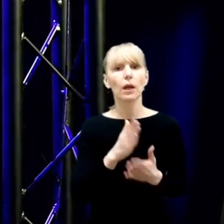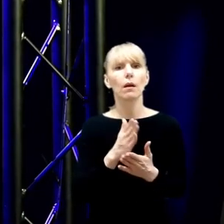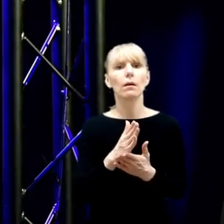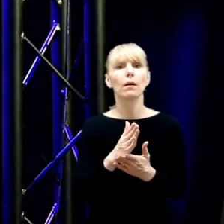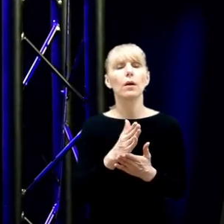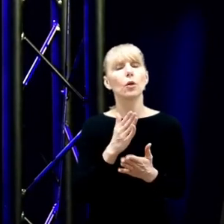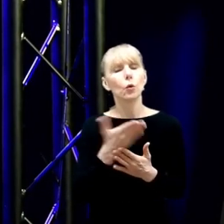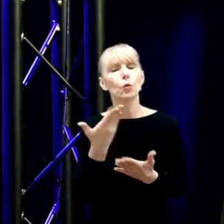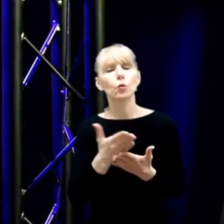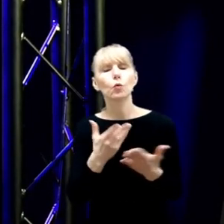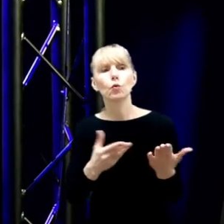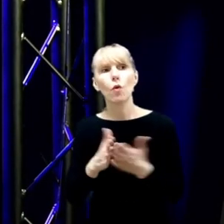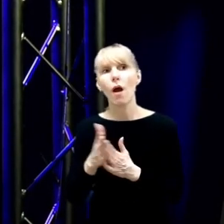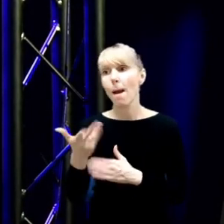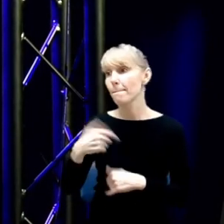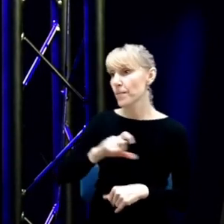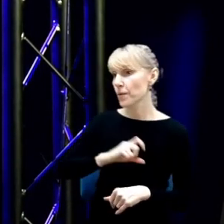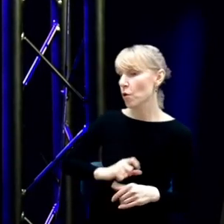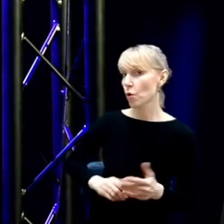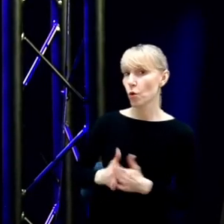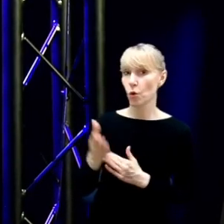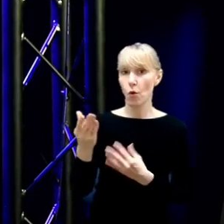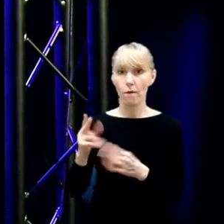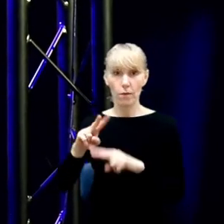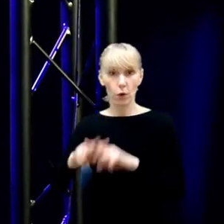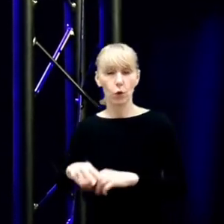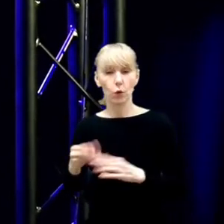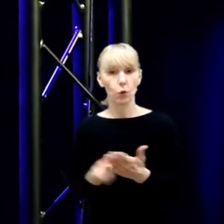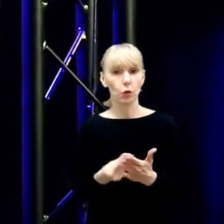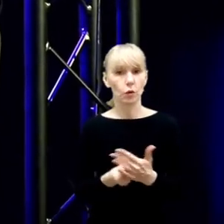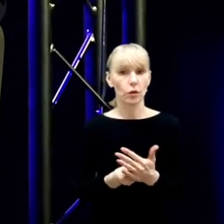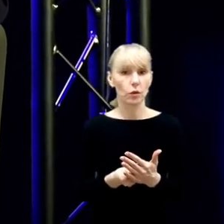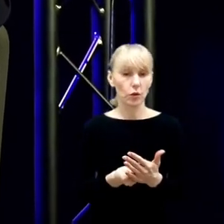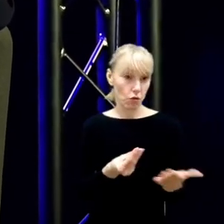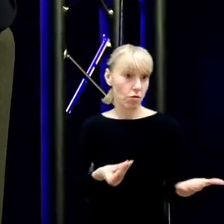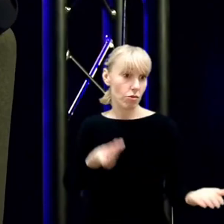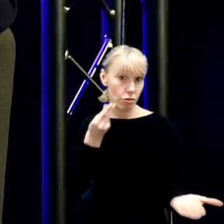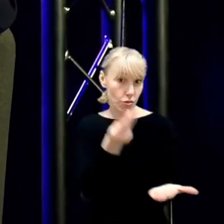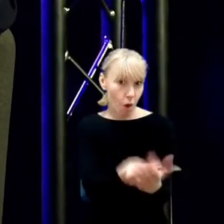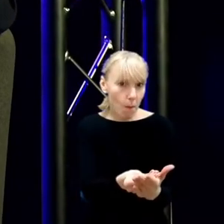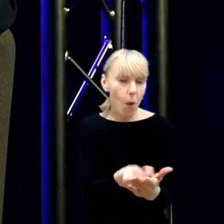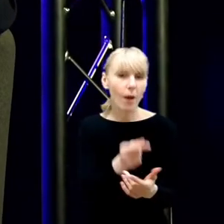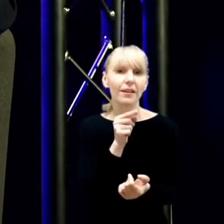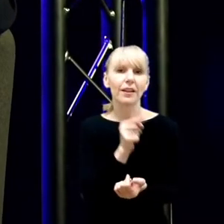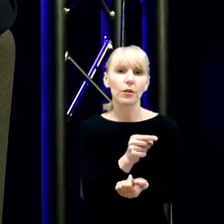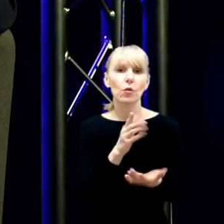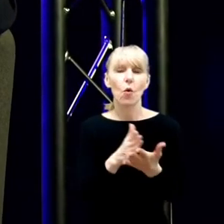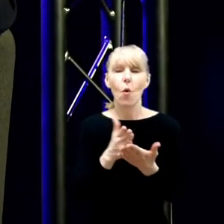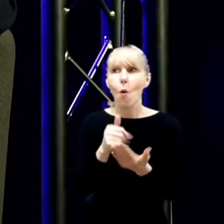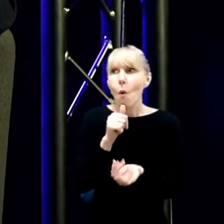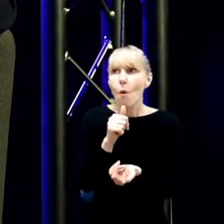a tu przekażę Państwu taką ciekawostkę, taką informację, bo robiliśmy ostatnio badania w Instytucie.